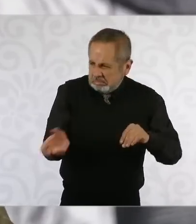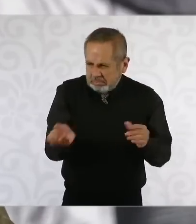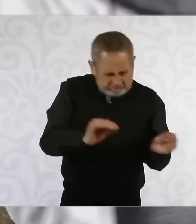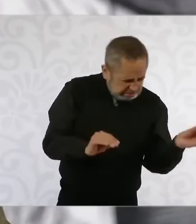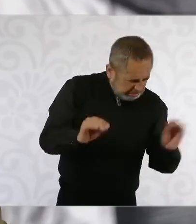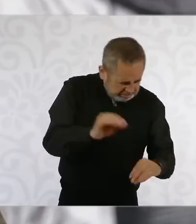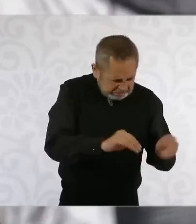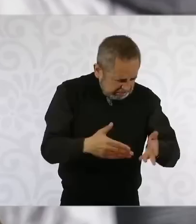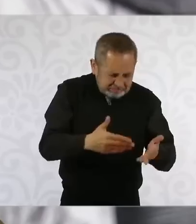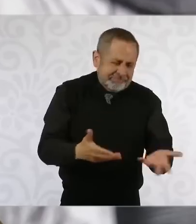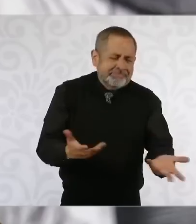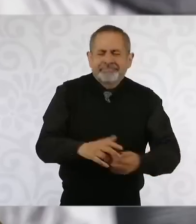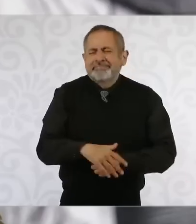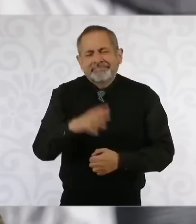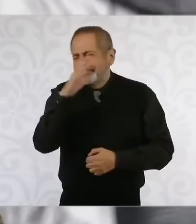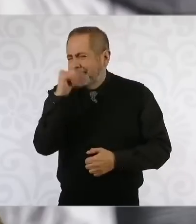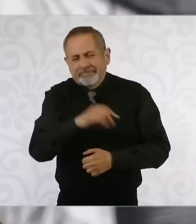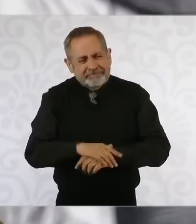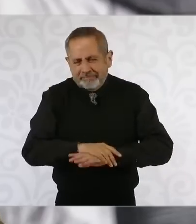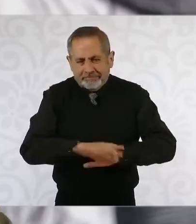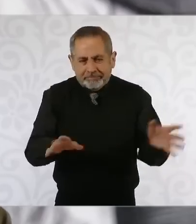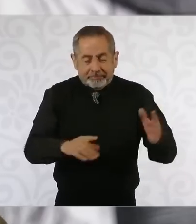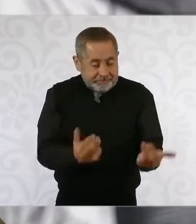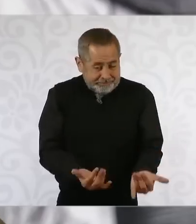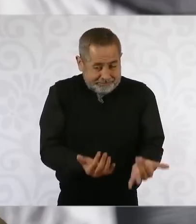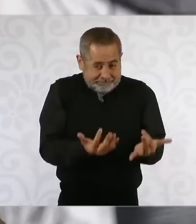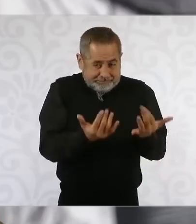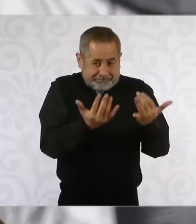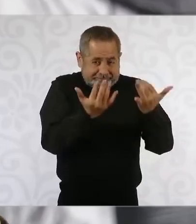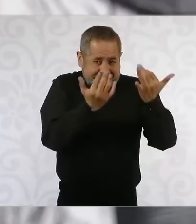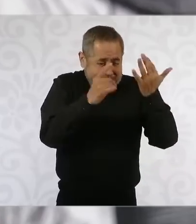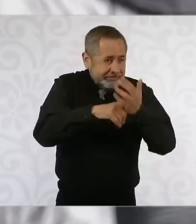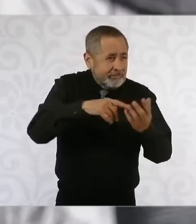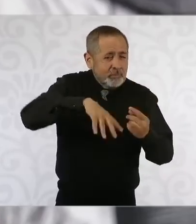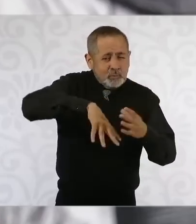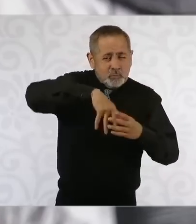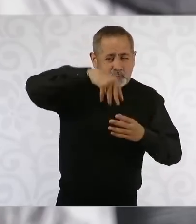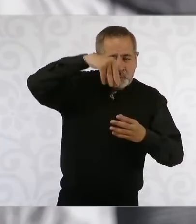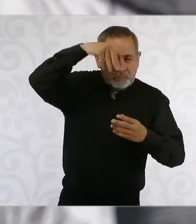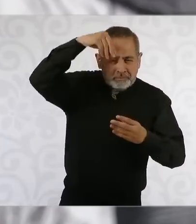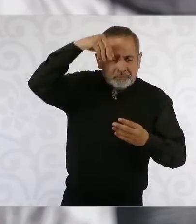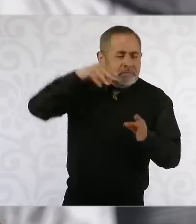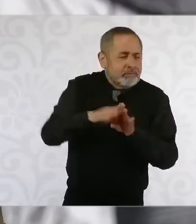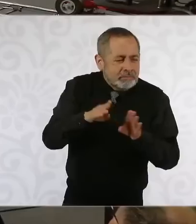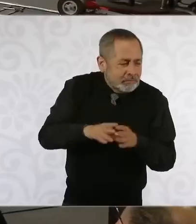y el sistema de extracción para los vapores que se generan en la producción del 4 anp como pueden ver